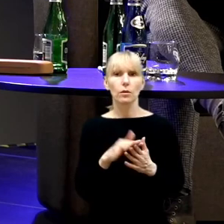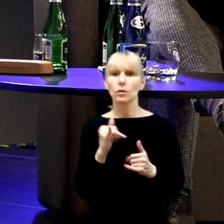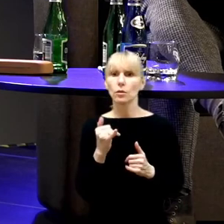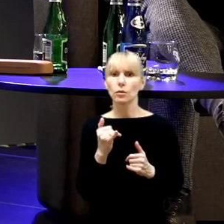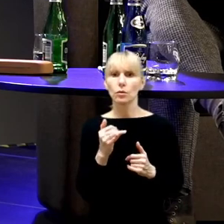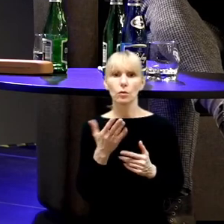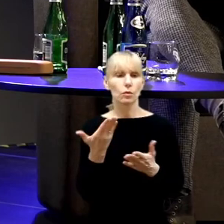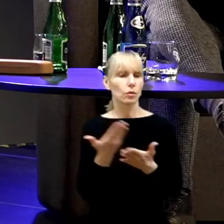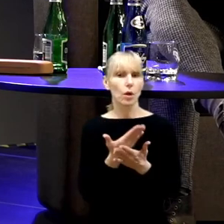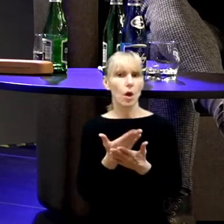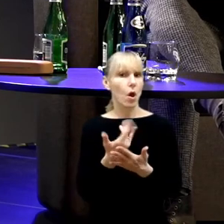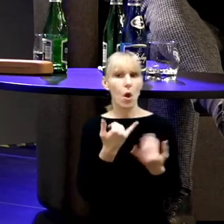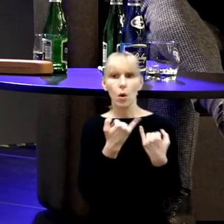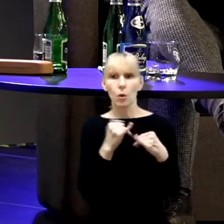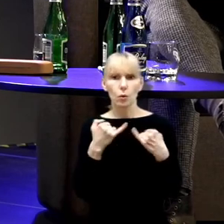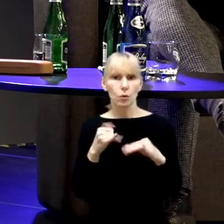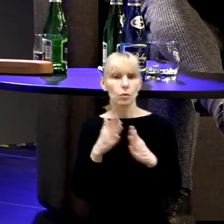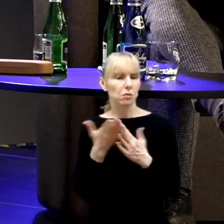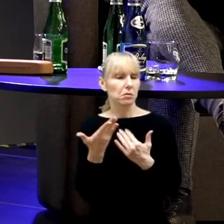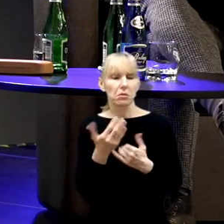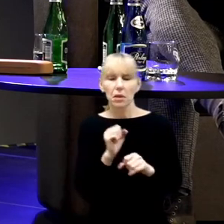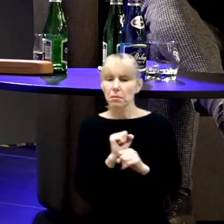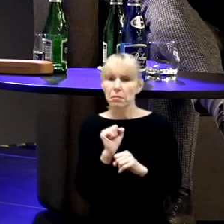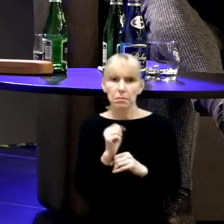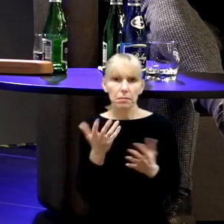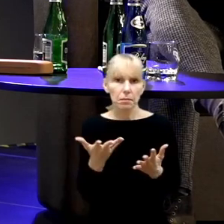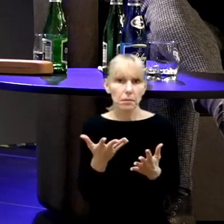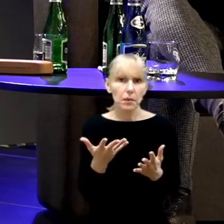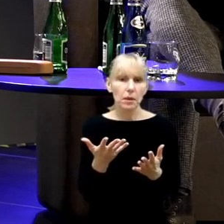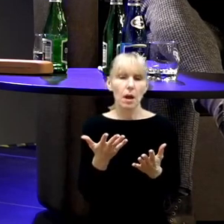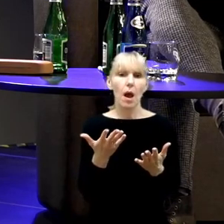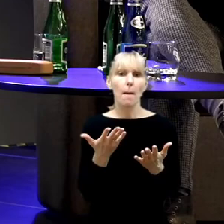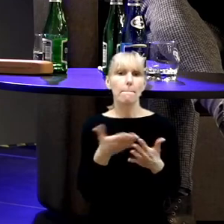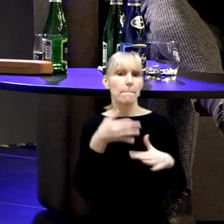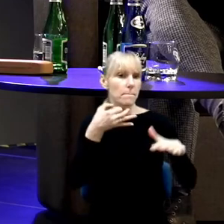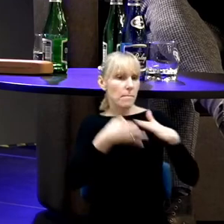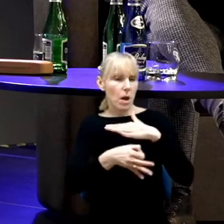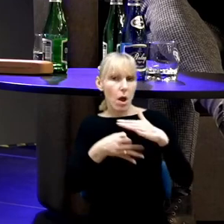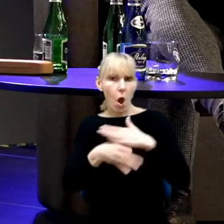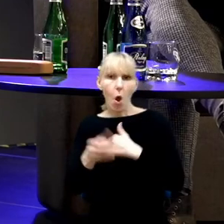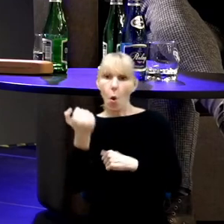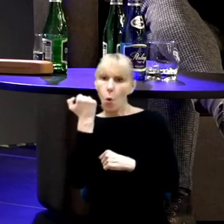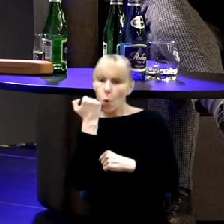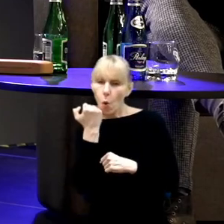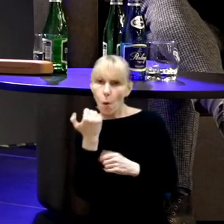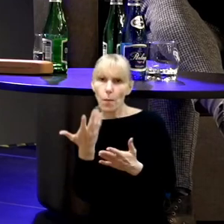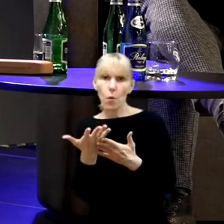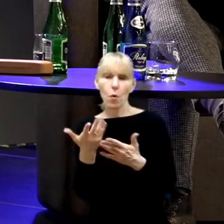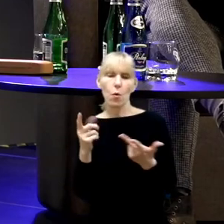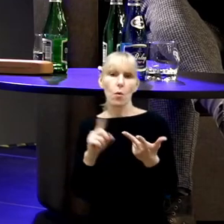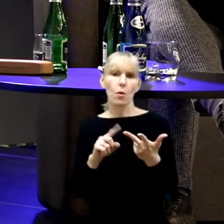Nie wiem, metraż, kwestia garaży, kwestia komórek lokatorskich, urządzeń wspólnych i tak dalej i tak dalej.